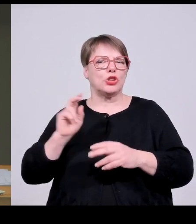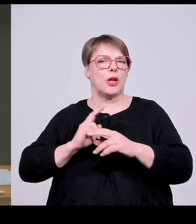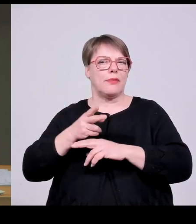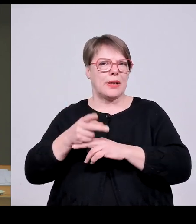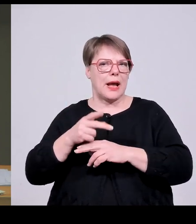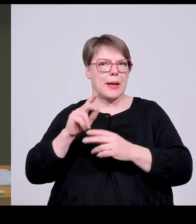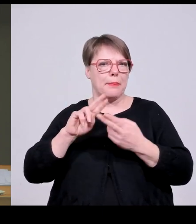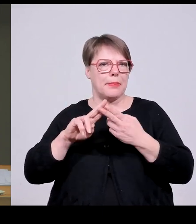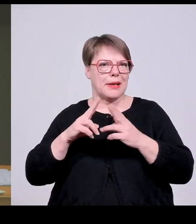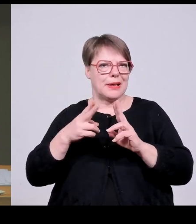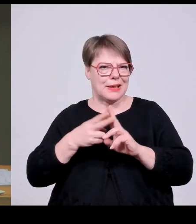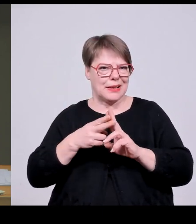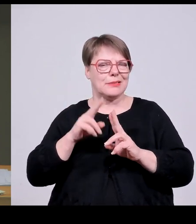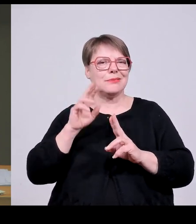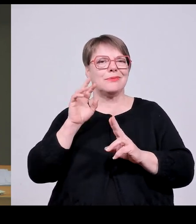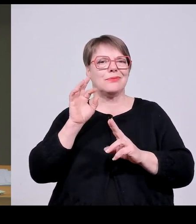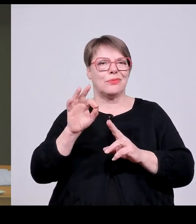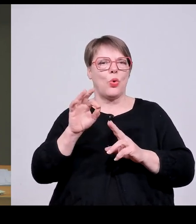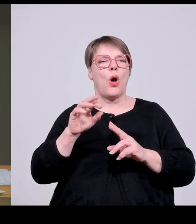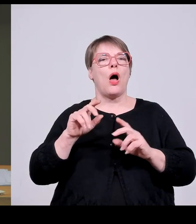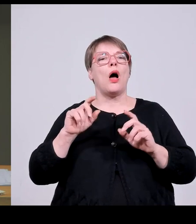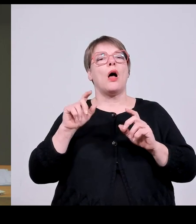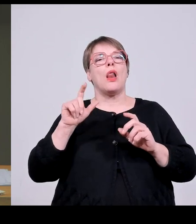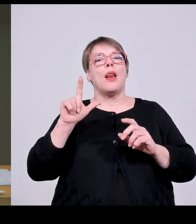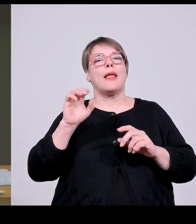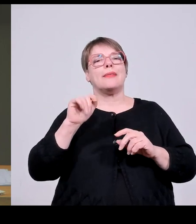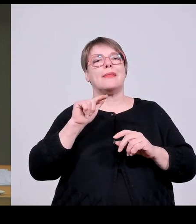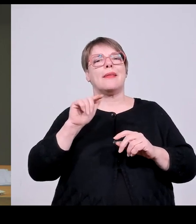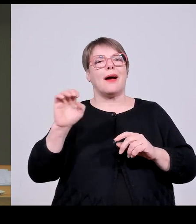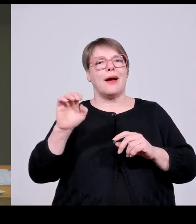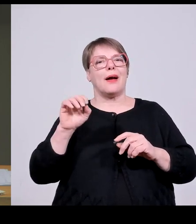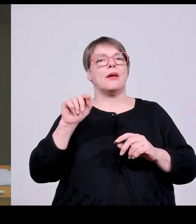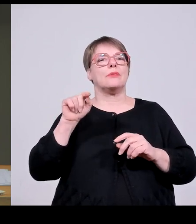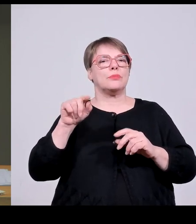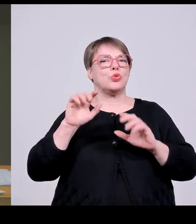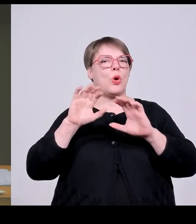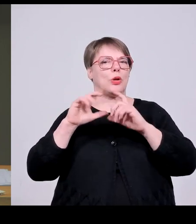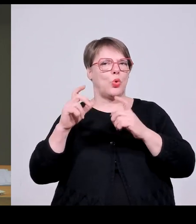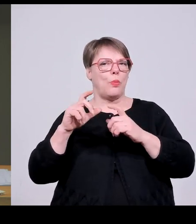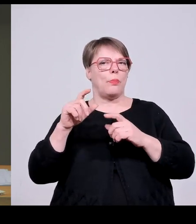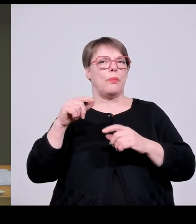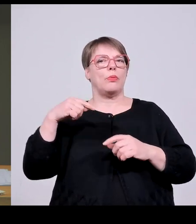Für die übrigen Wahlen hat die AfD-Fraktion eine geheime Wahl beantragt und die Fraktionen haben einvernehmlich vereinbart,